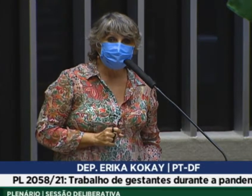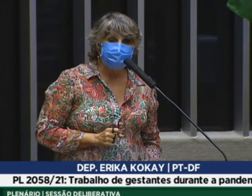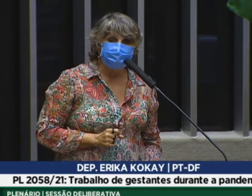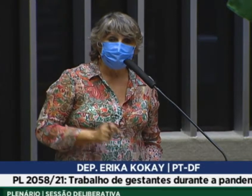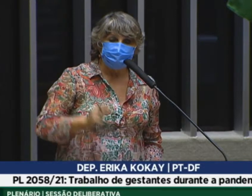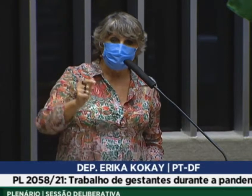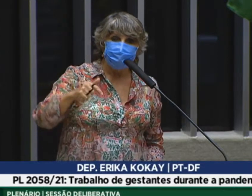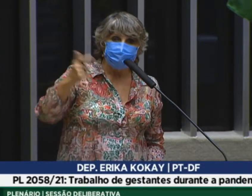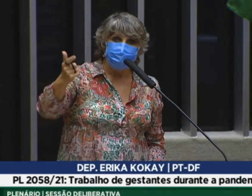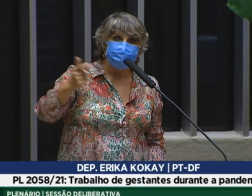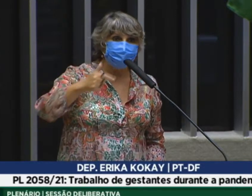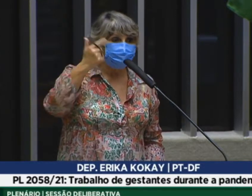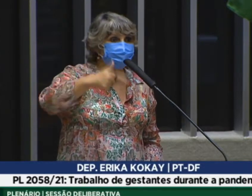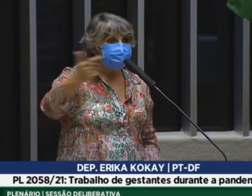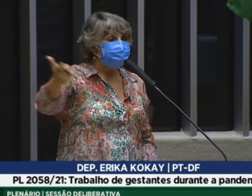DEPOIS DO FIM DA LICENÇA MATERNIDADE. E ENTÃO,